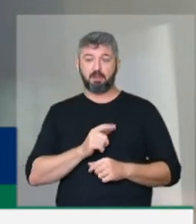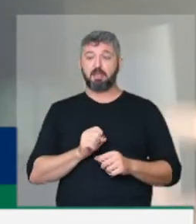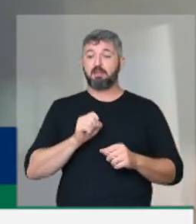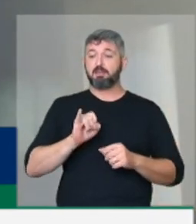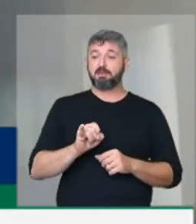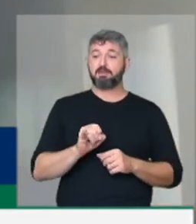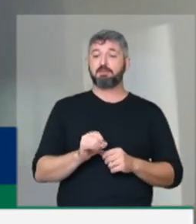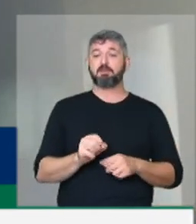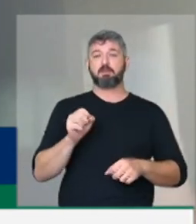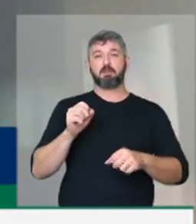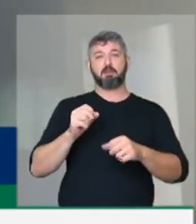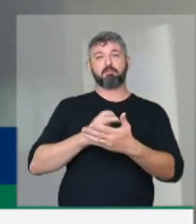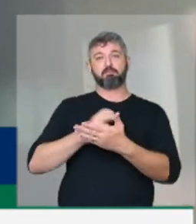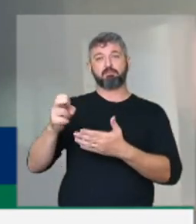PRESIDENTE. É IMPEACHMENT JÁ PARA QUE O POVO BRASILEIRO